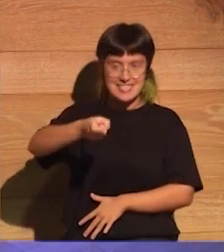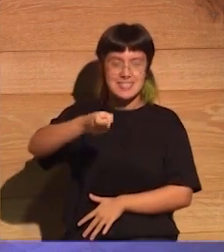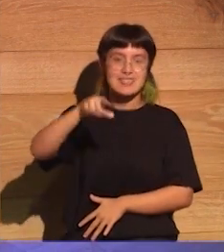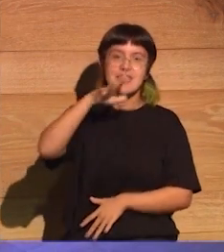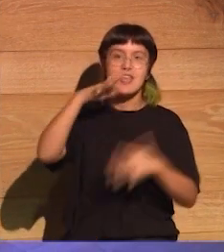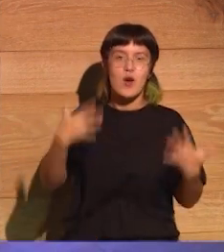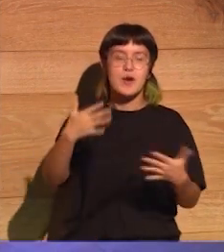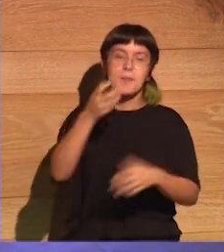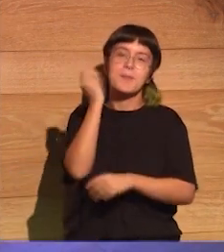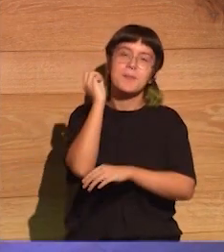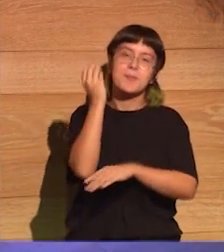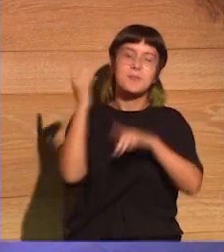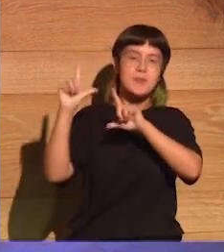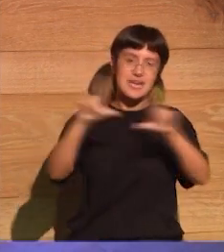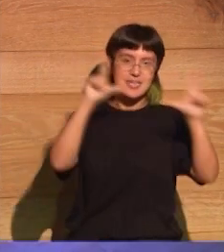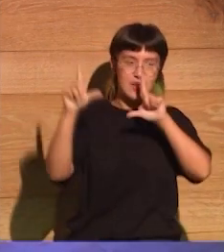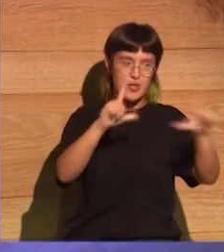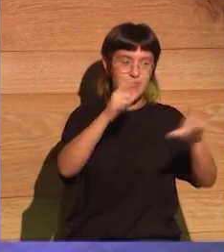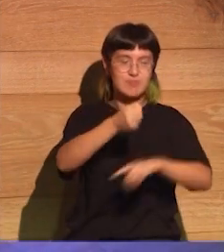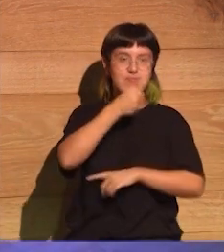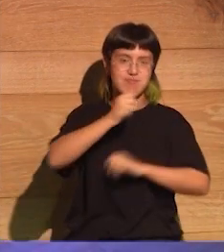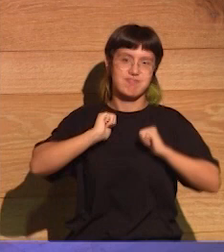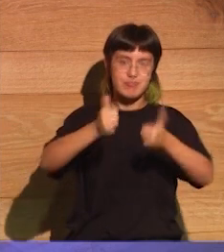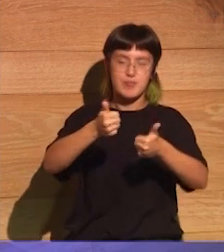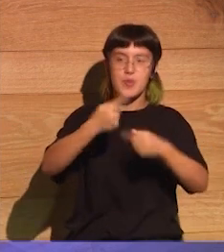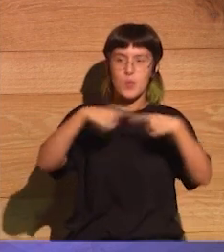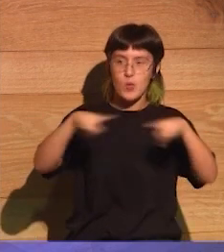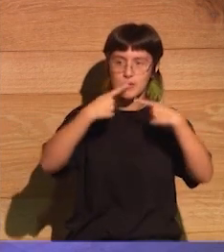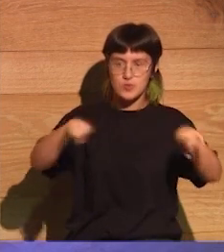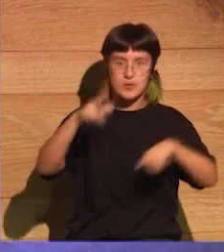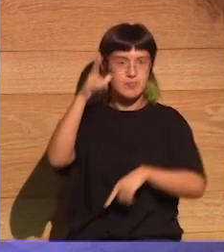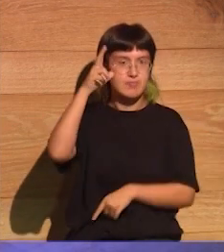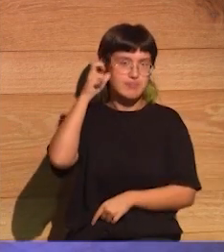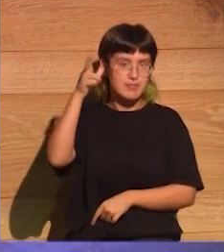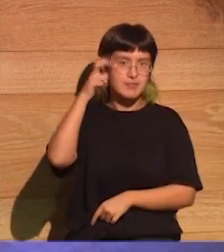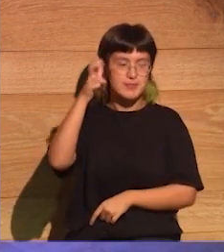Por favor, que se les escuche la música y así nos ponen ya... Unos cracks,